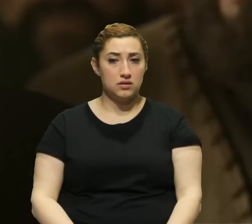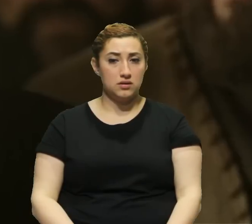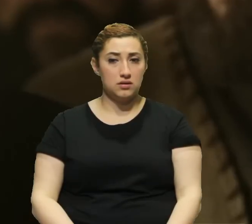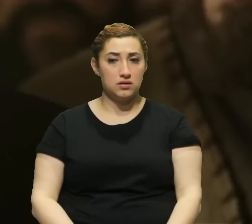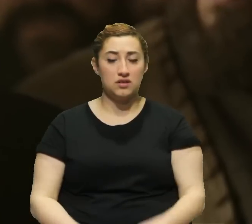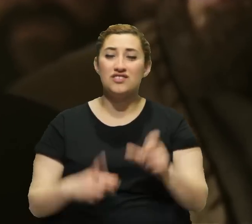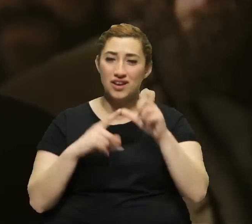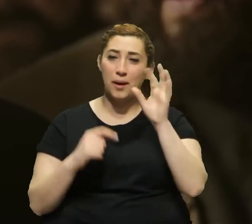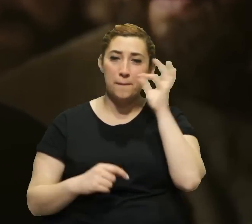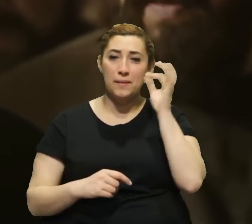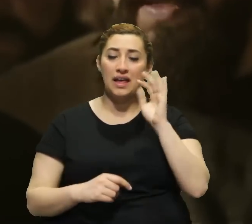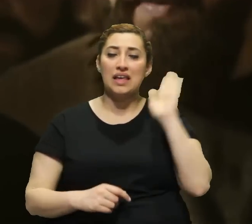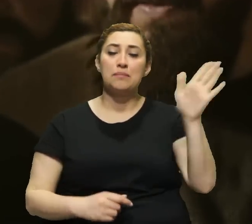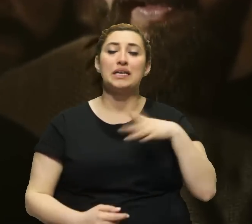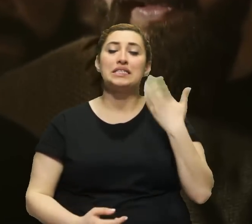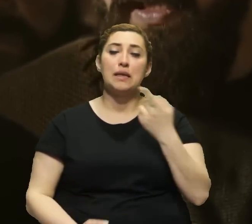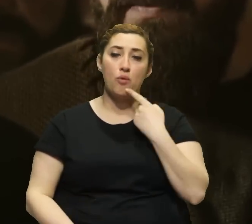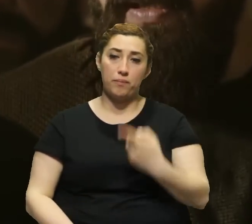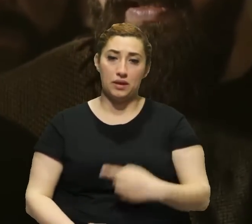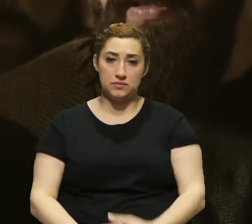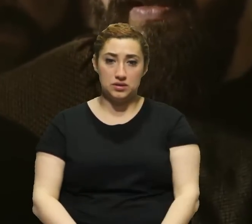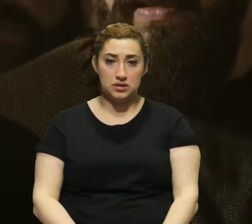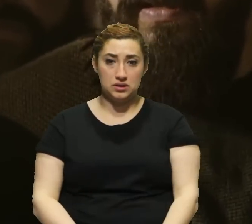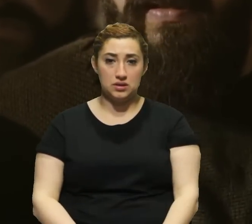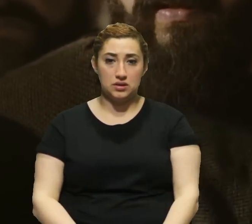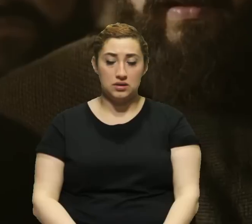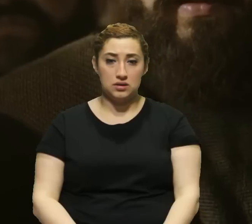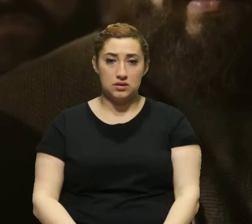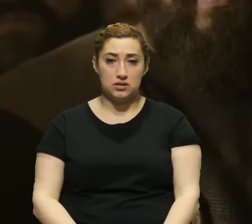Şahin Bey dönmek istemezim demiştir Şeyh’im.